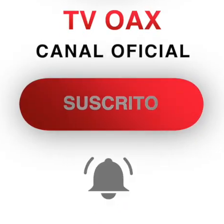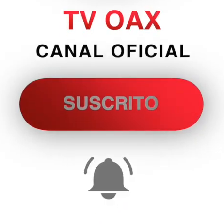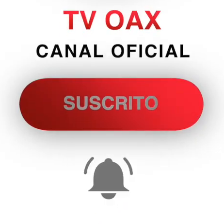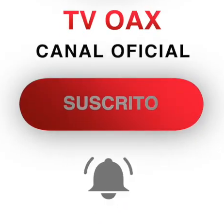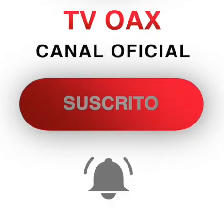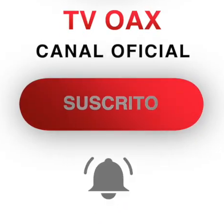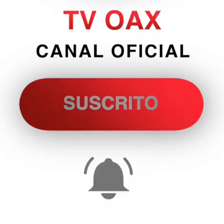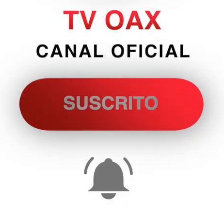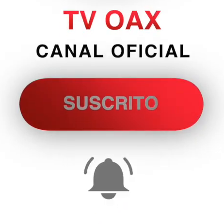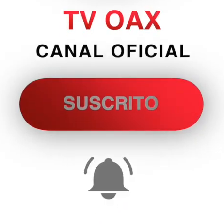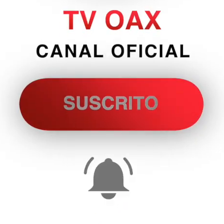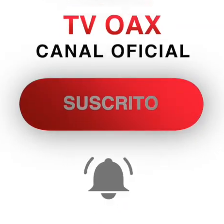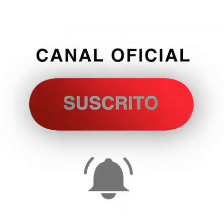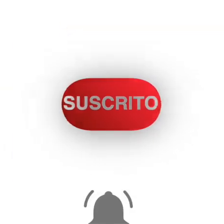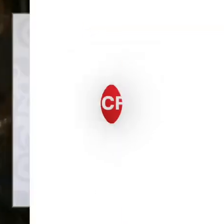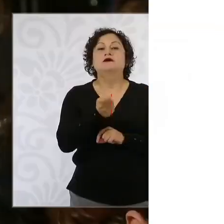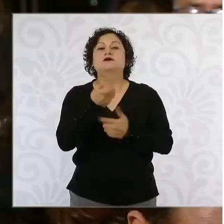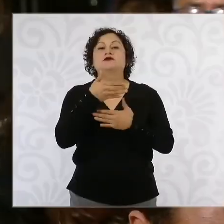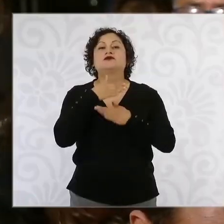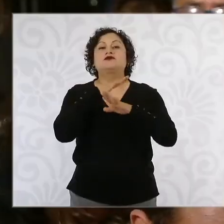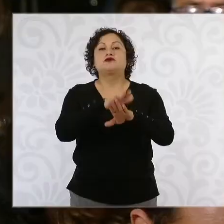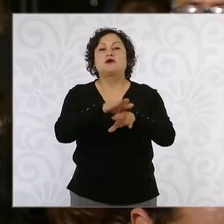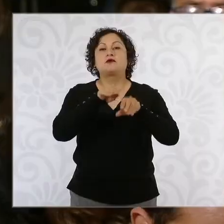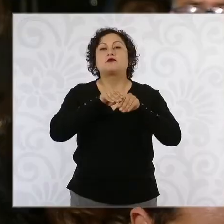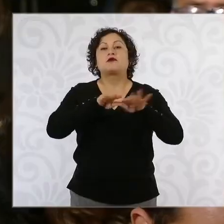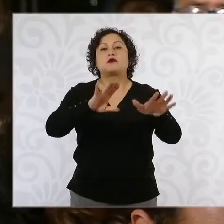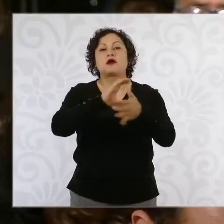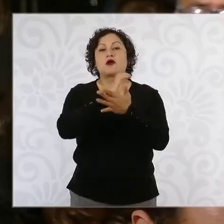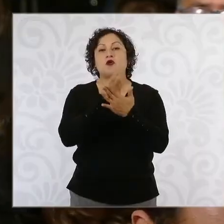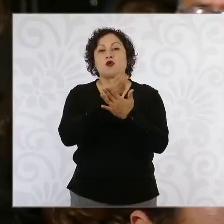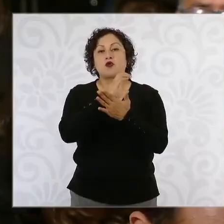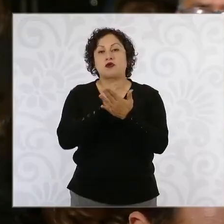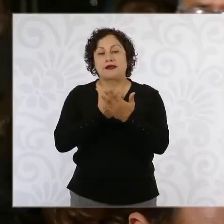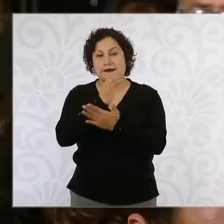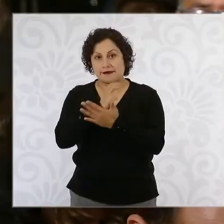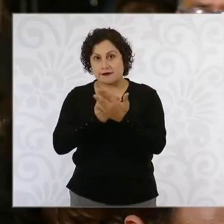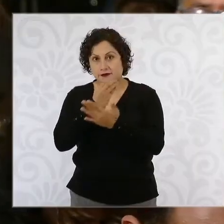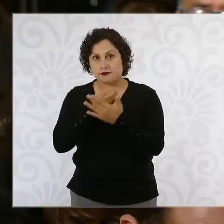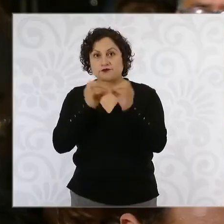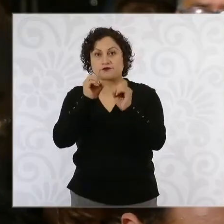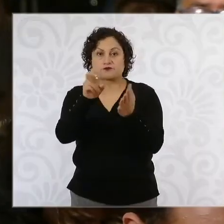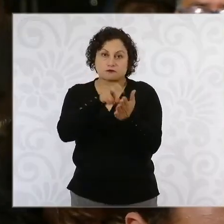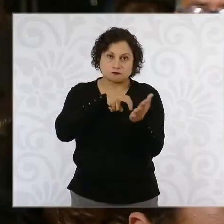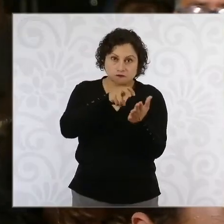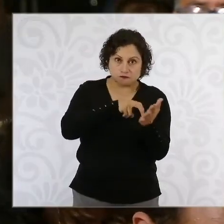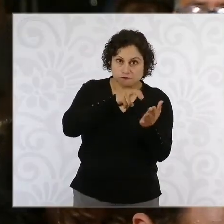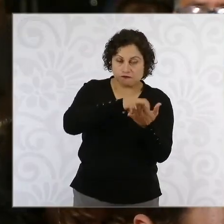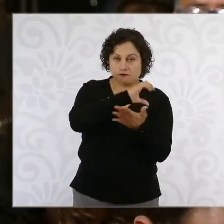de publicación de contrataciones y convenios modificatorios de contratos de procesos que no